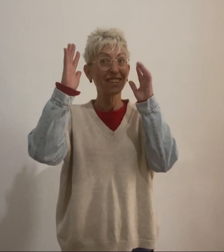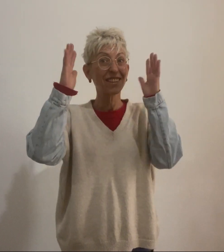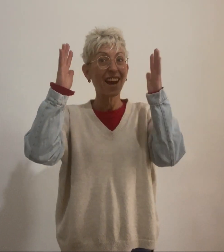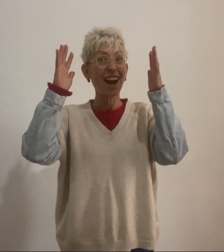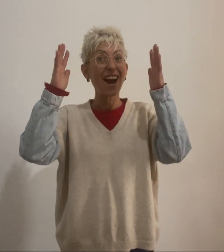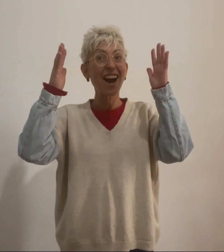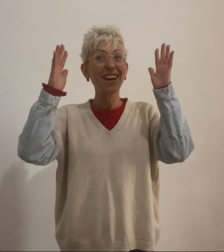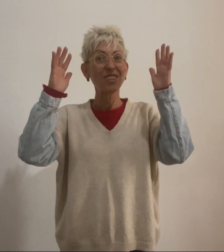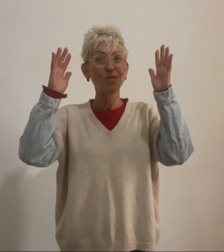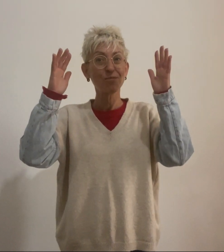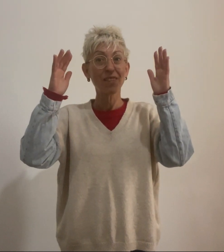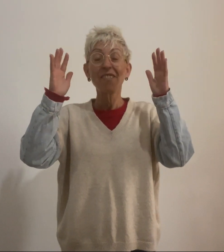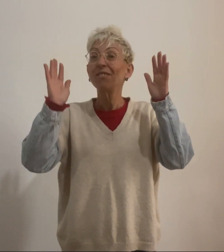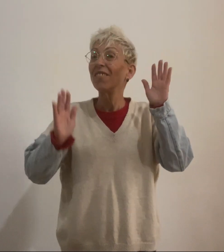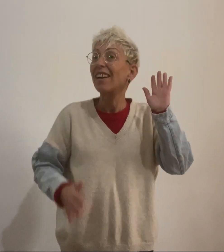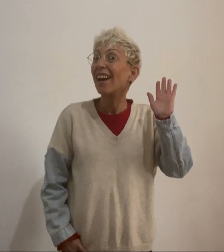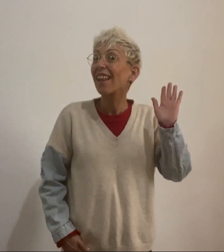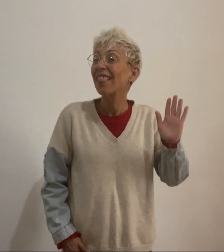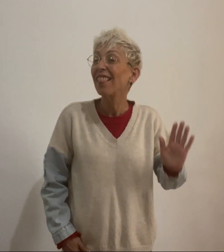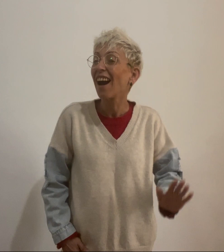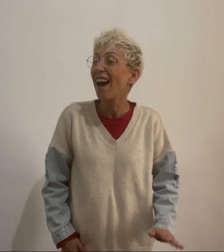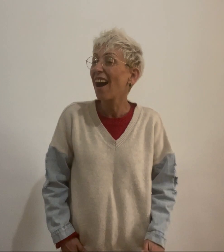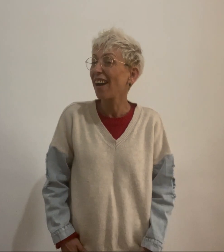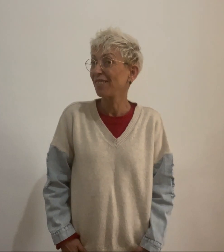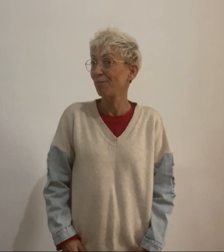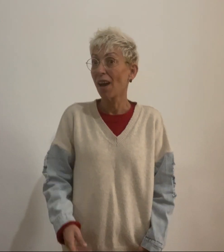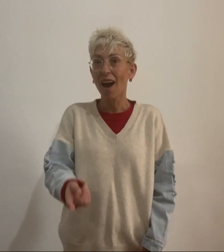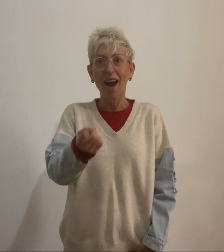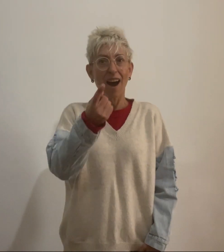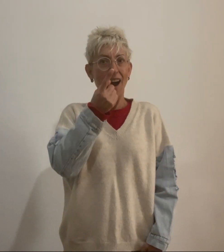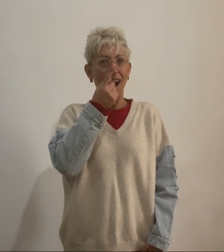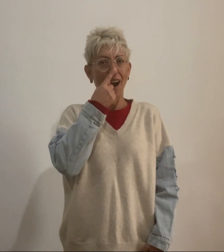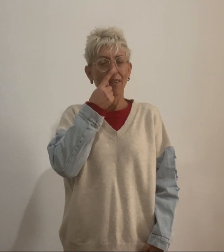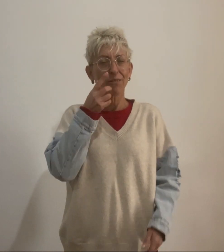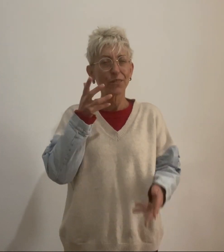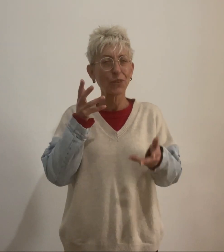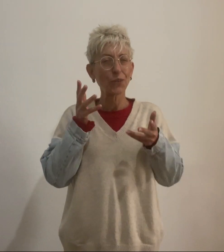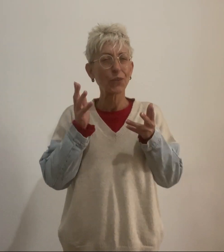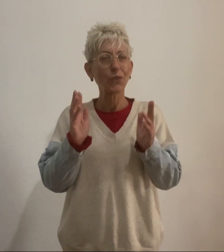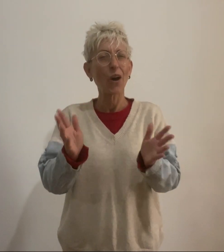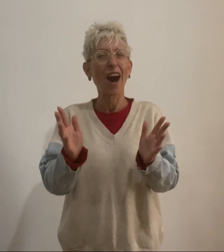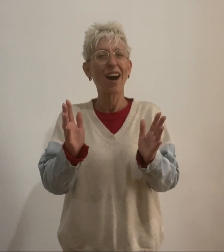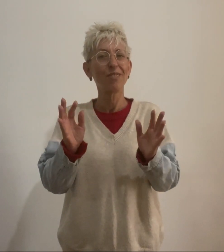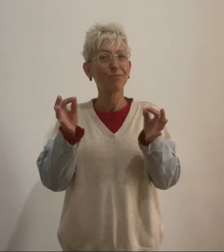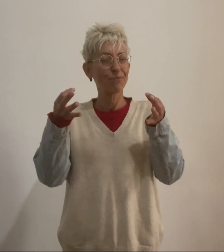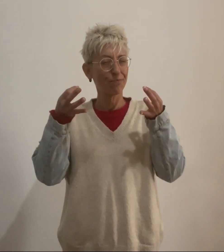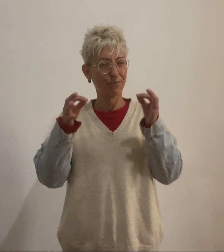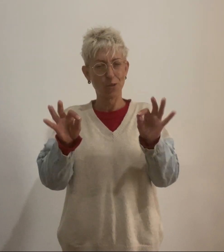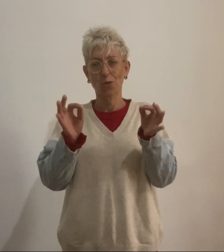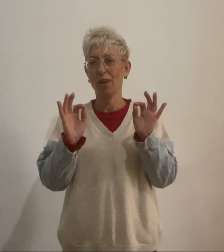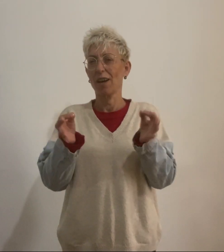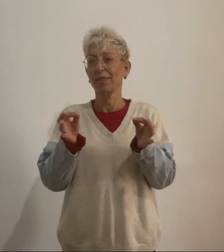ידים ורגלים ואף נורא מיוחד